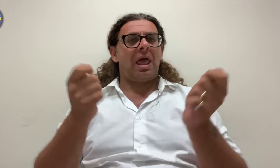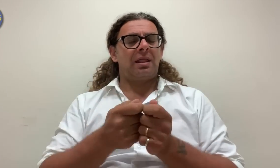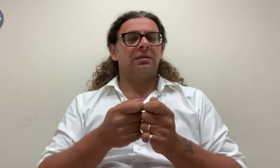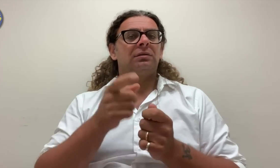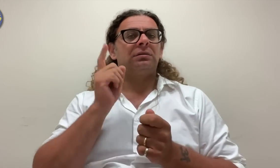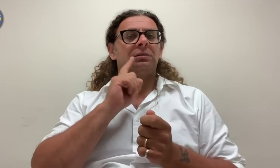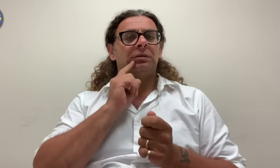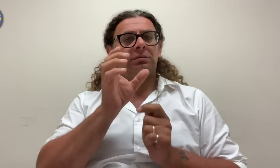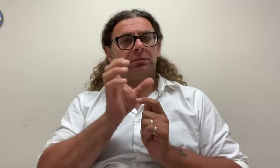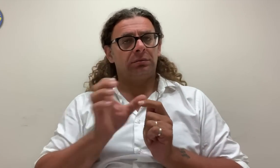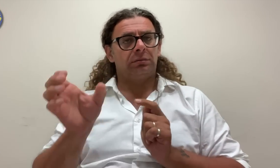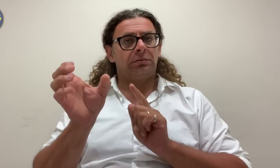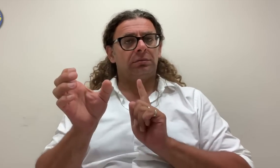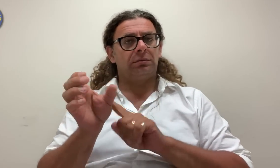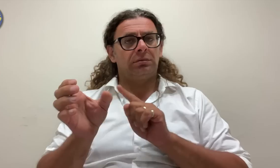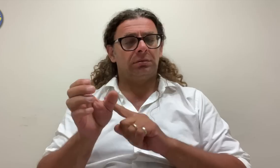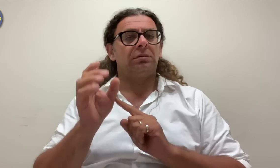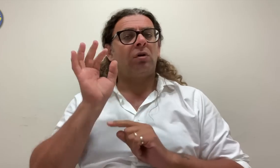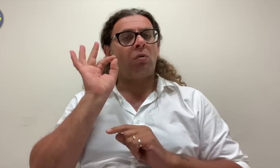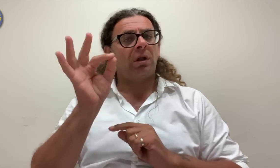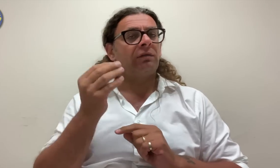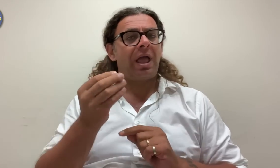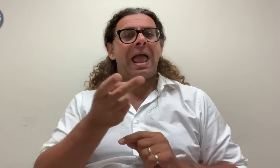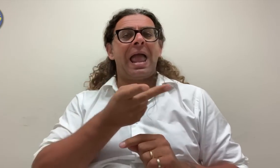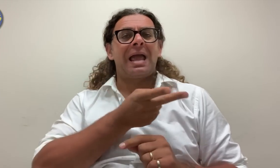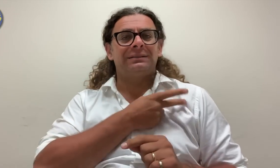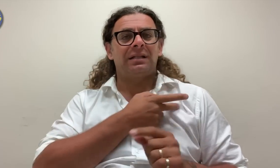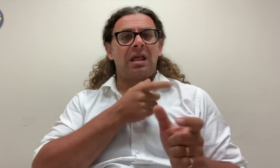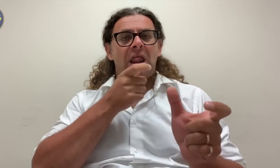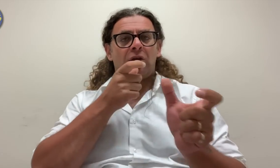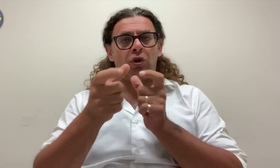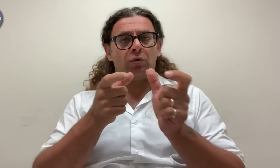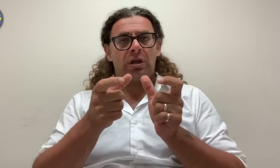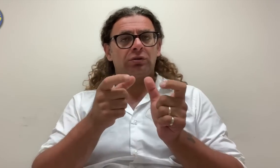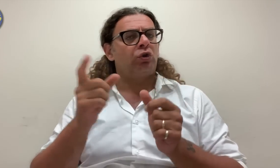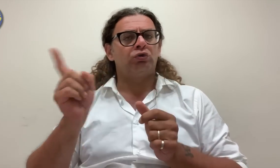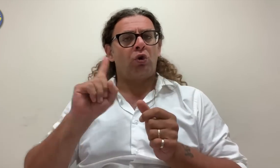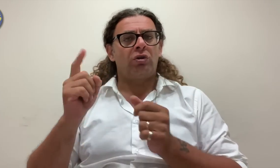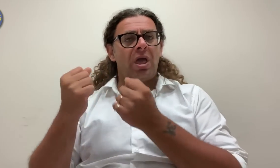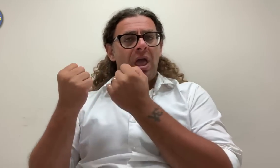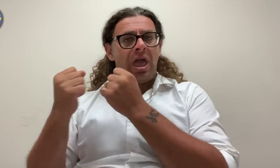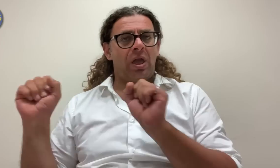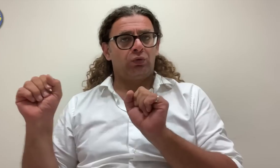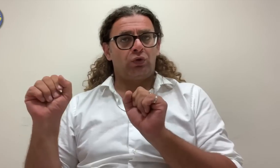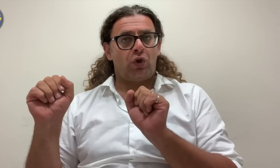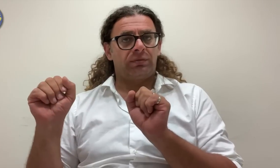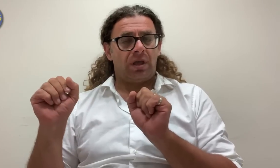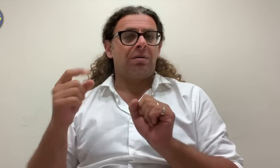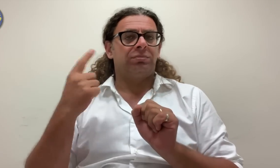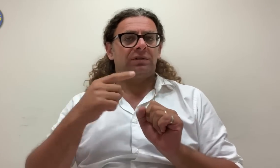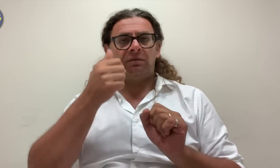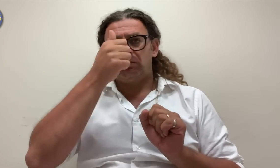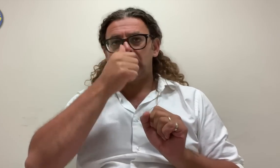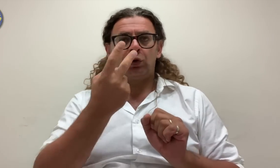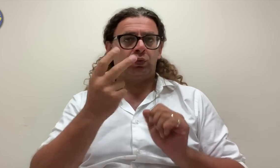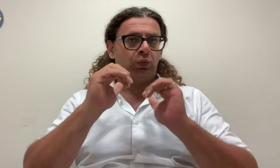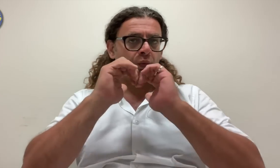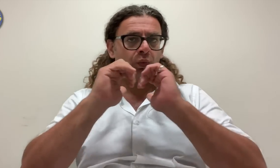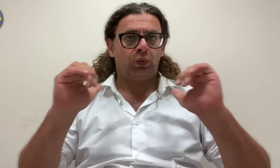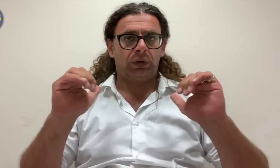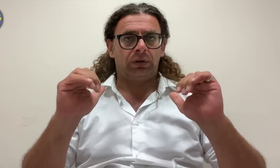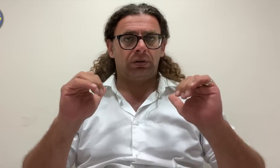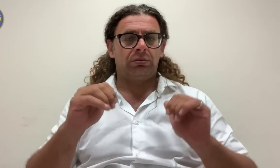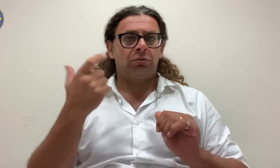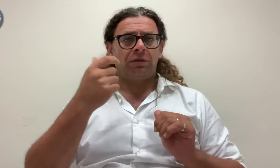nella figura specifica che occorre agli studenti sordi, ossia l’Assistente alla Comunicazione (e non all’Autonomia), andando quindi a creare due profili diversi,